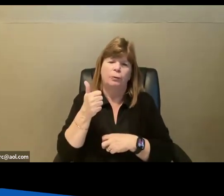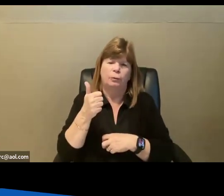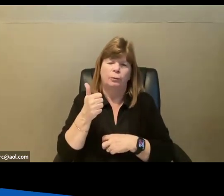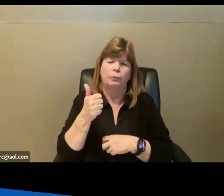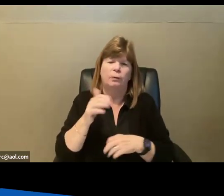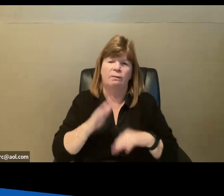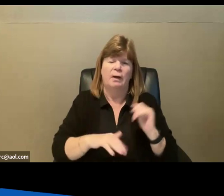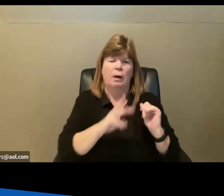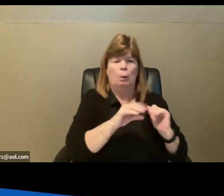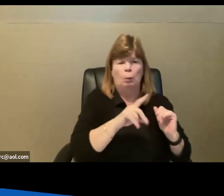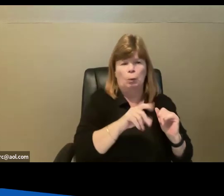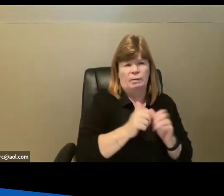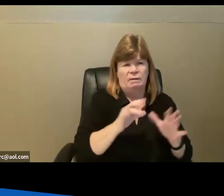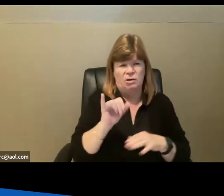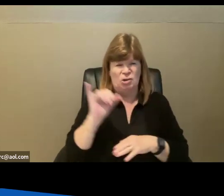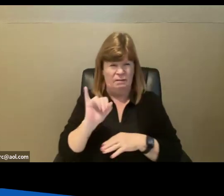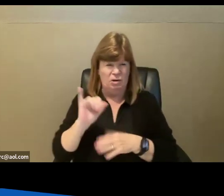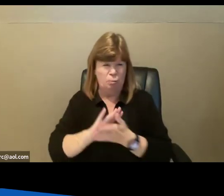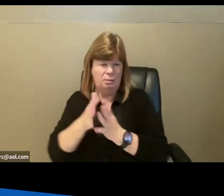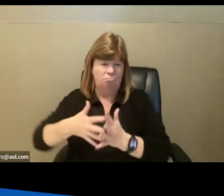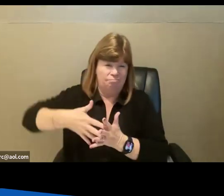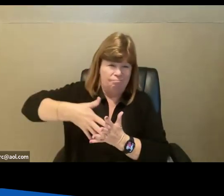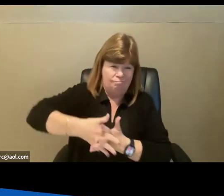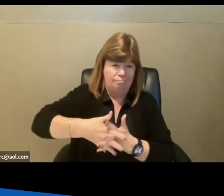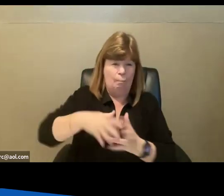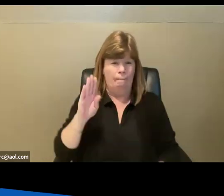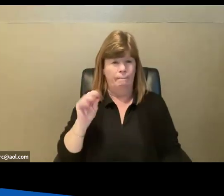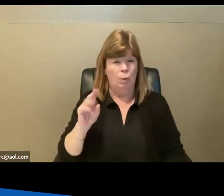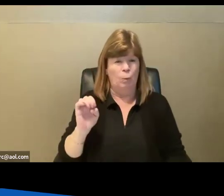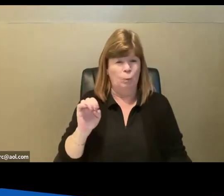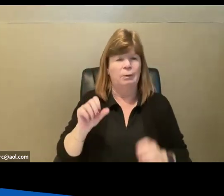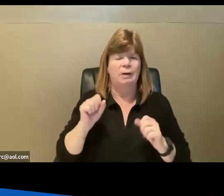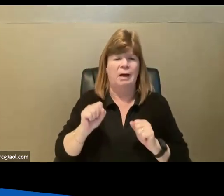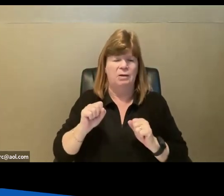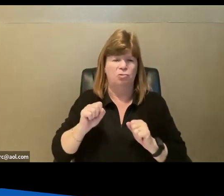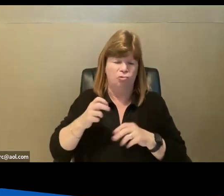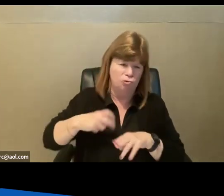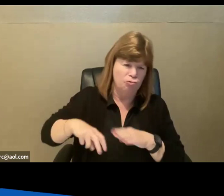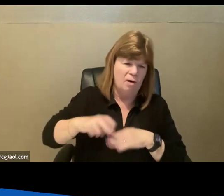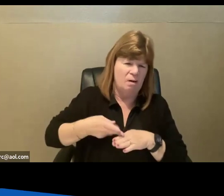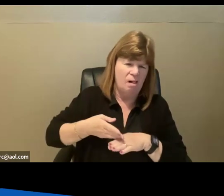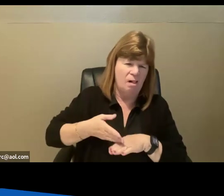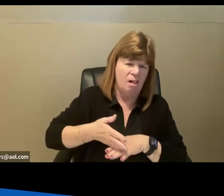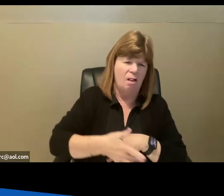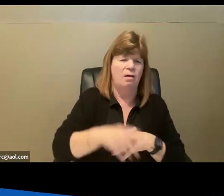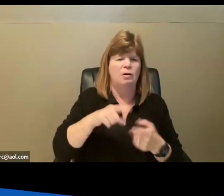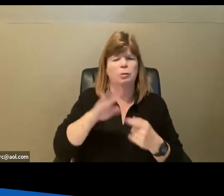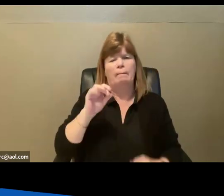Cuando esa infección llega al hueso, puede viajar a la médula ósea, y luego puede viajar por todo tu cuerpo.